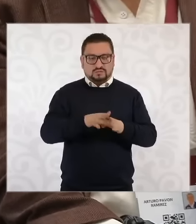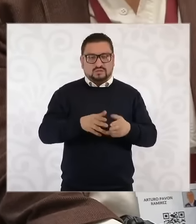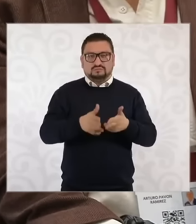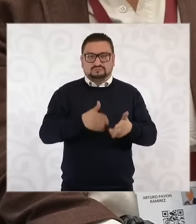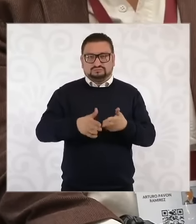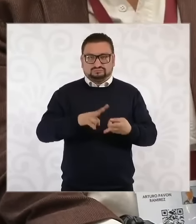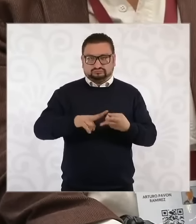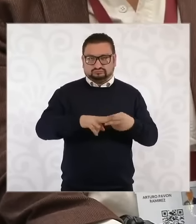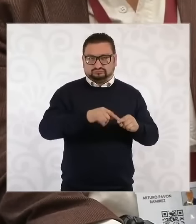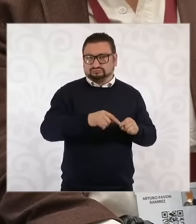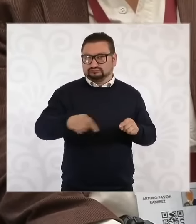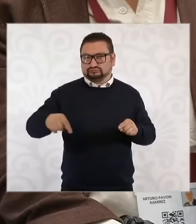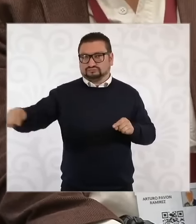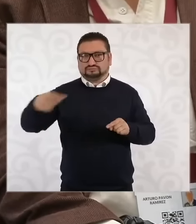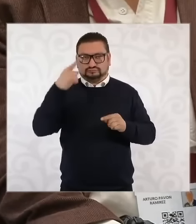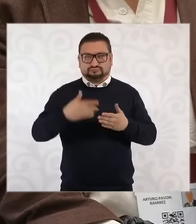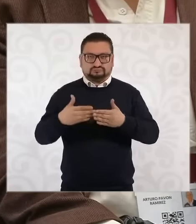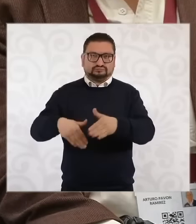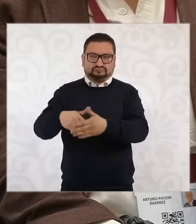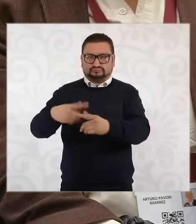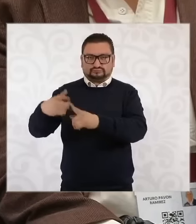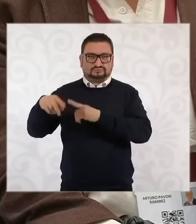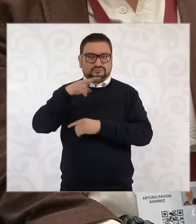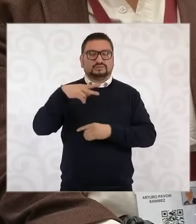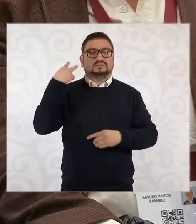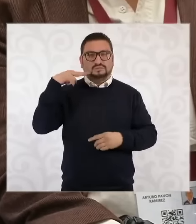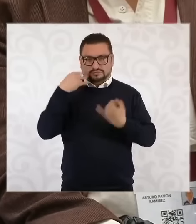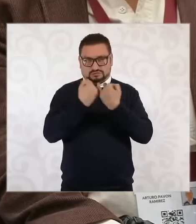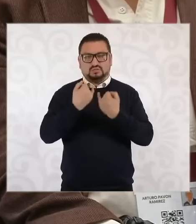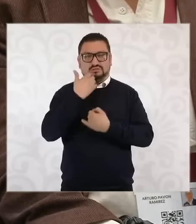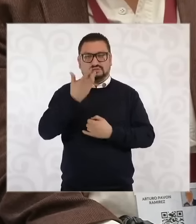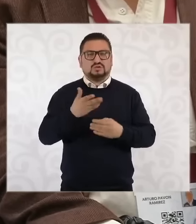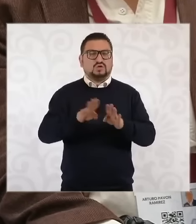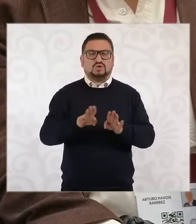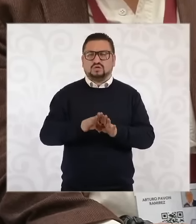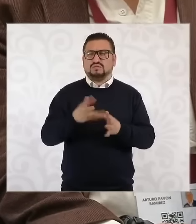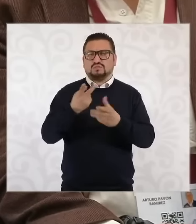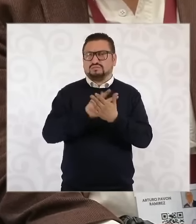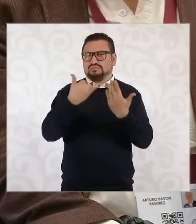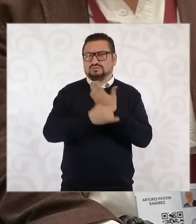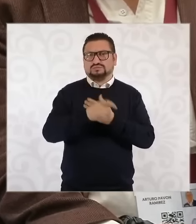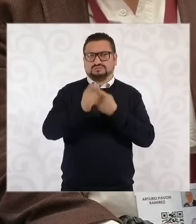principales puertos del país, incluyendo Veracruz. ¿En qué consiste este proyecto para convertir a